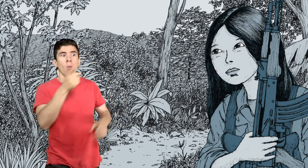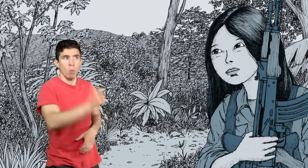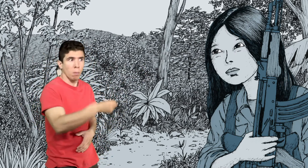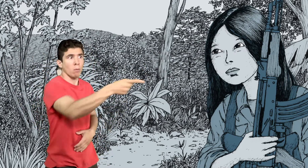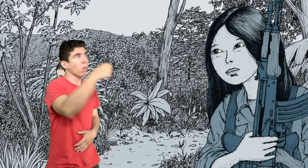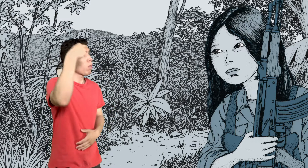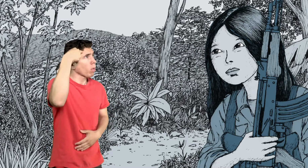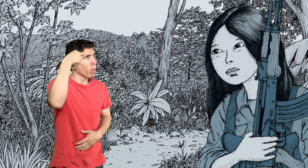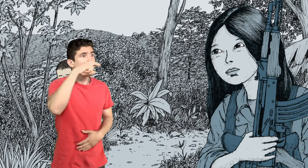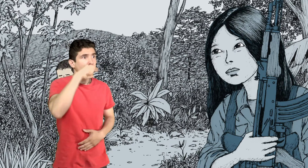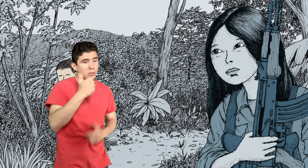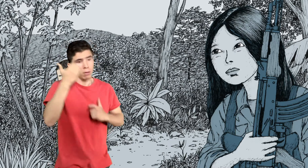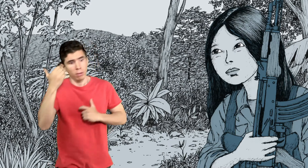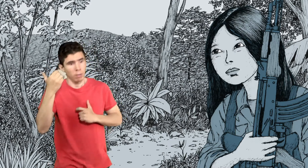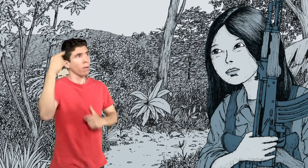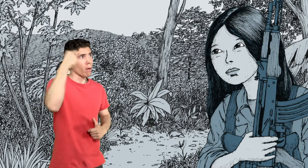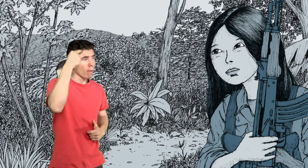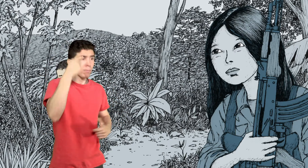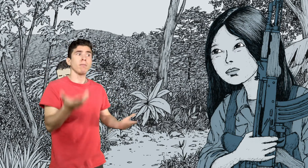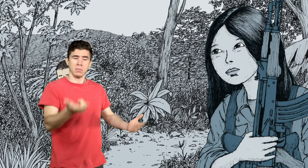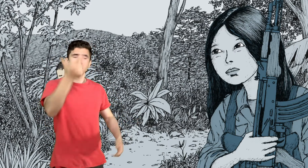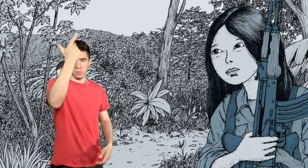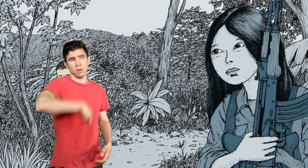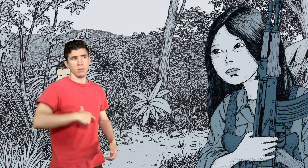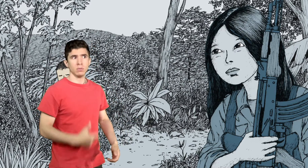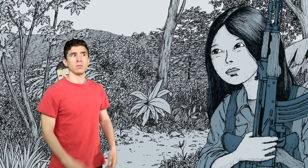por estar pensando en ella. Ponte serio.